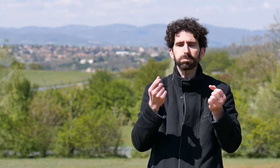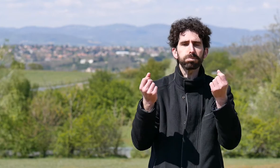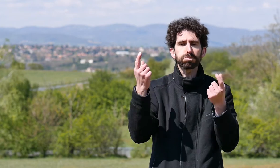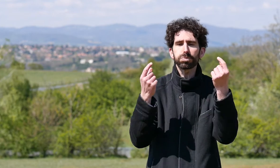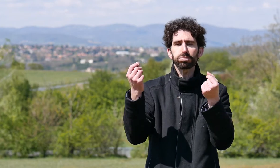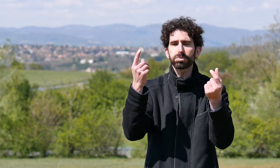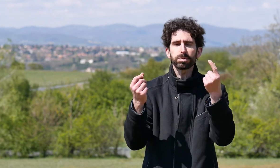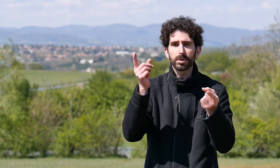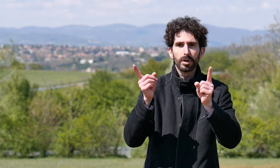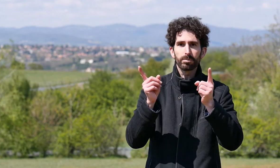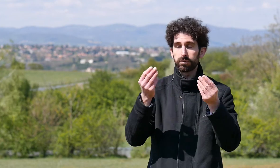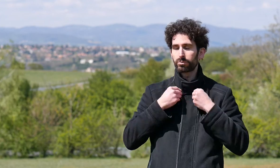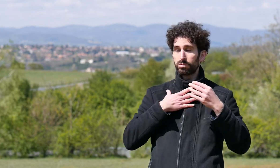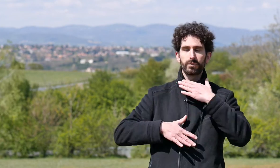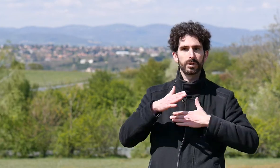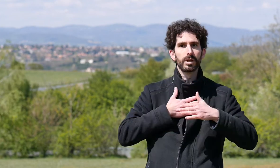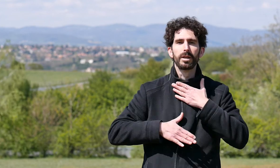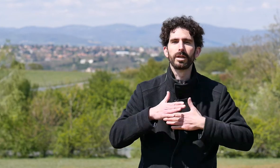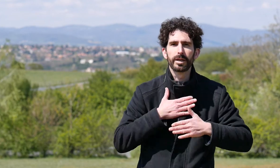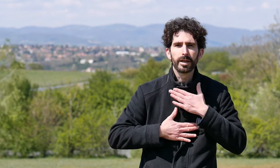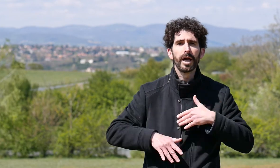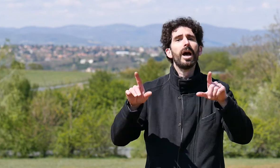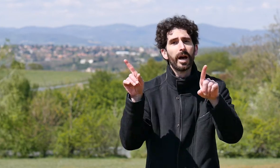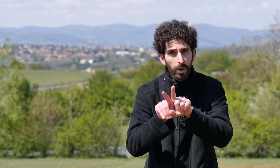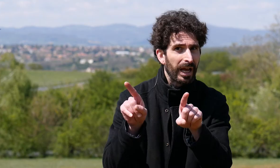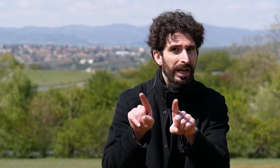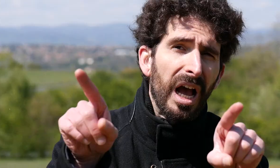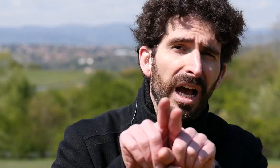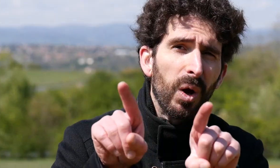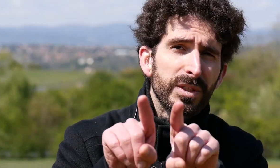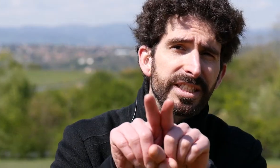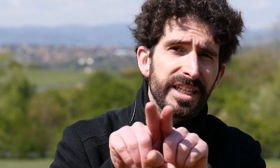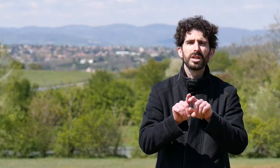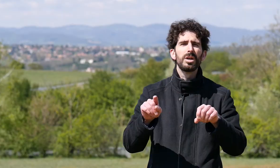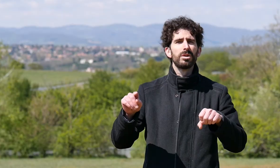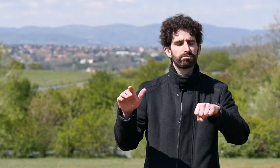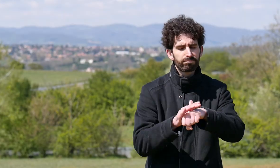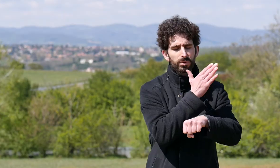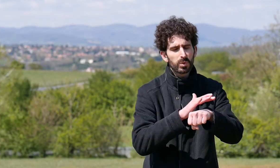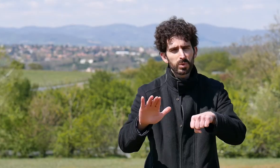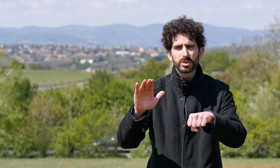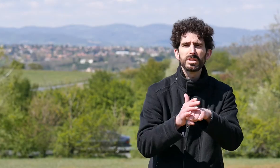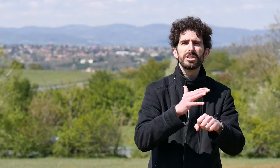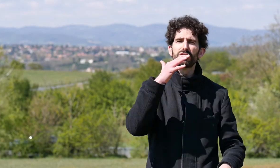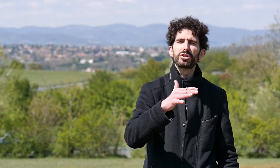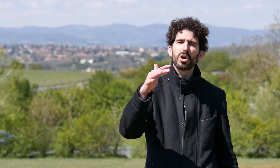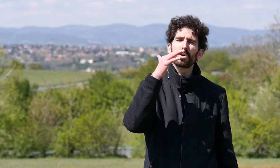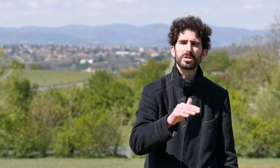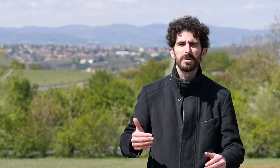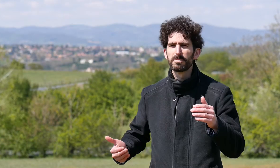Un vrai foisonnement qui me fatigue parfois. Et aussi... De la poésie et des chansons